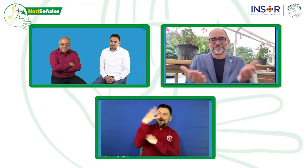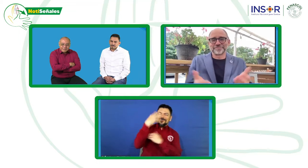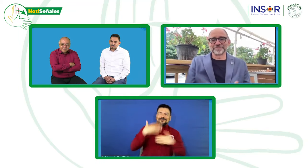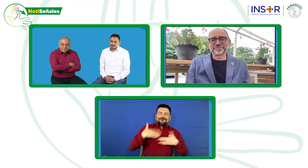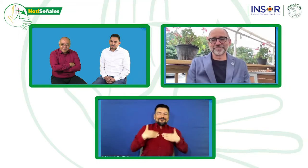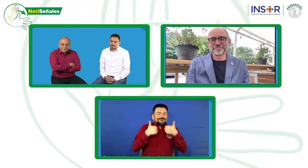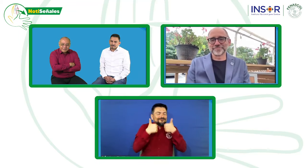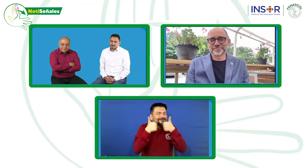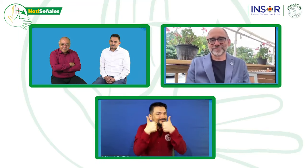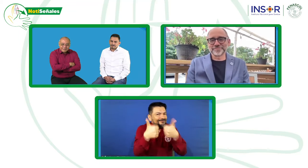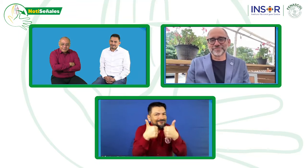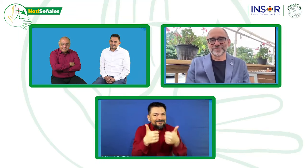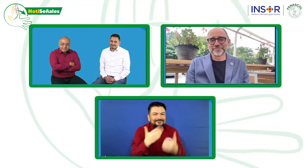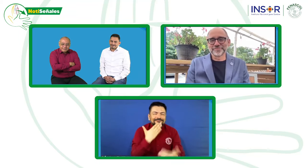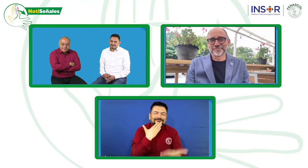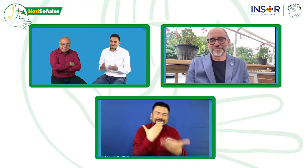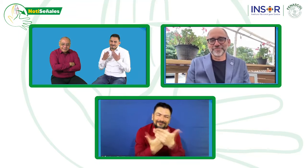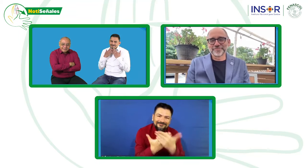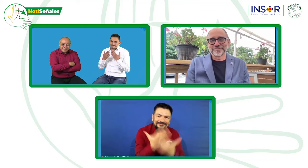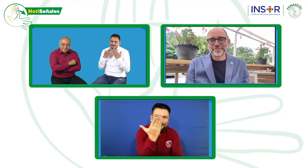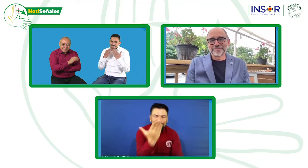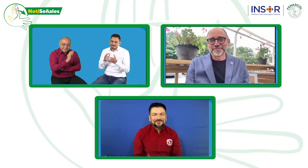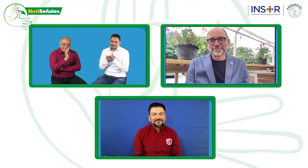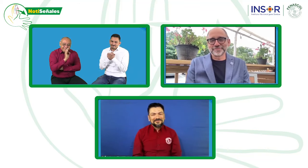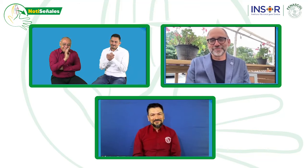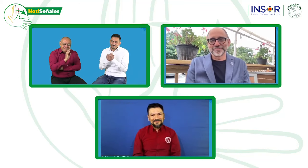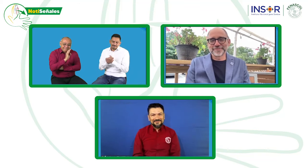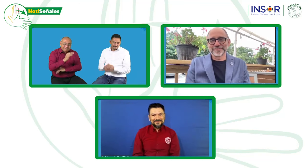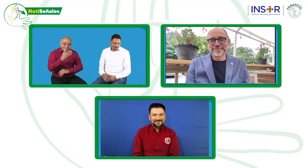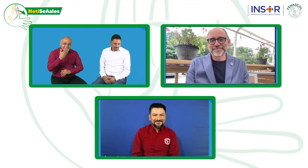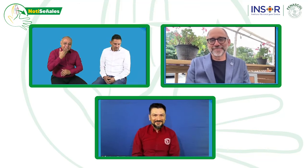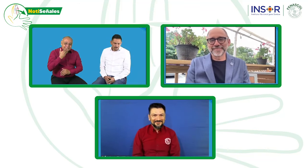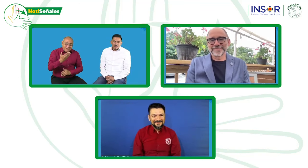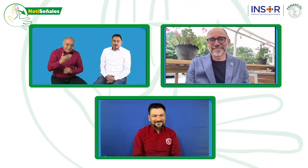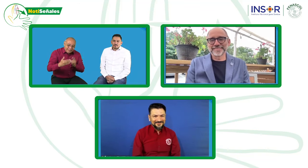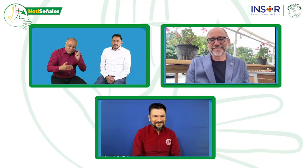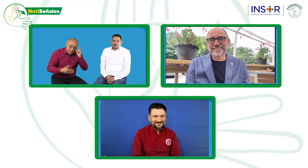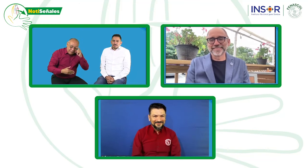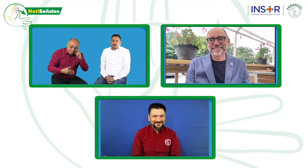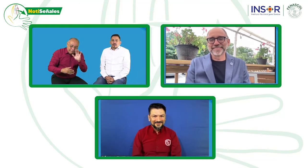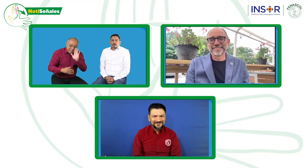esta enseñanza que se debe dar